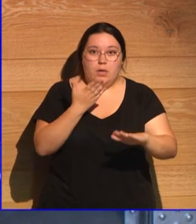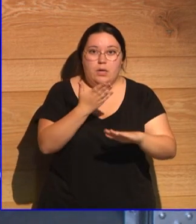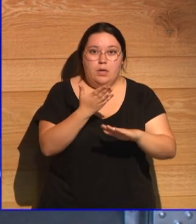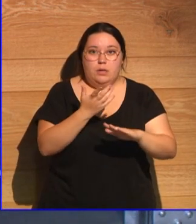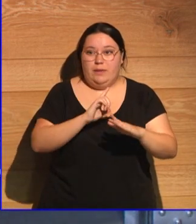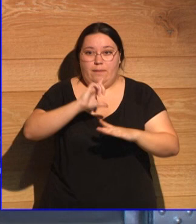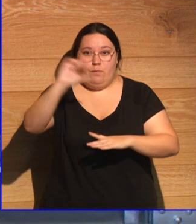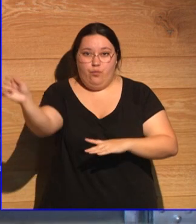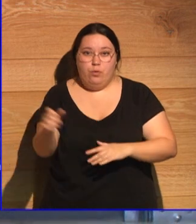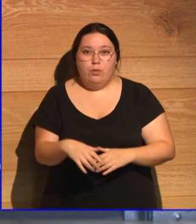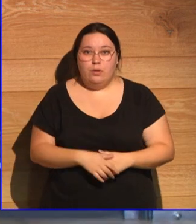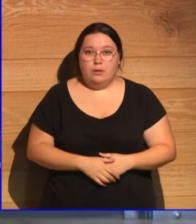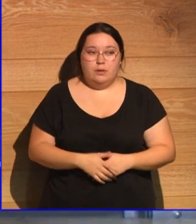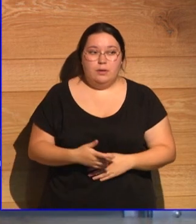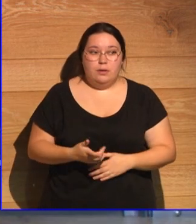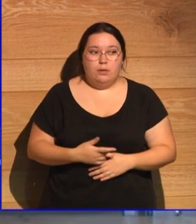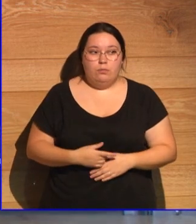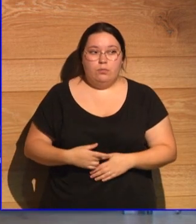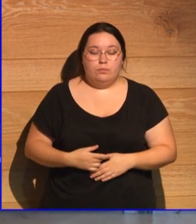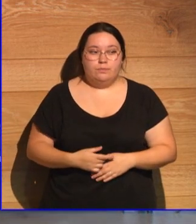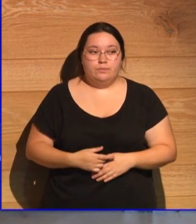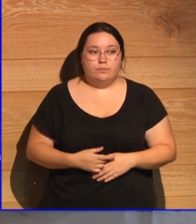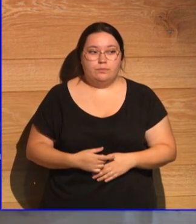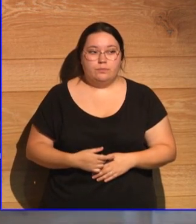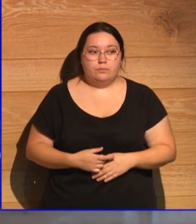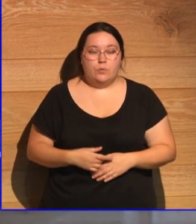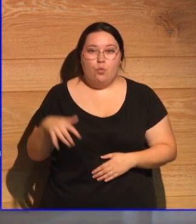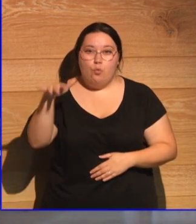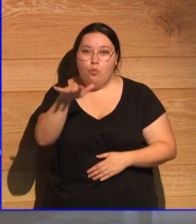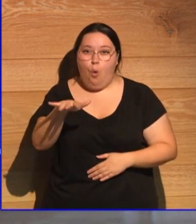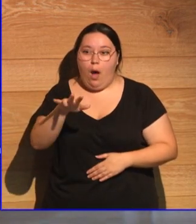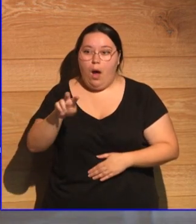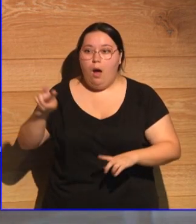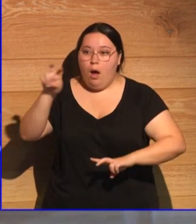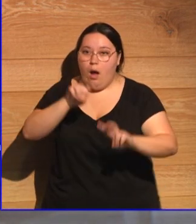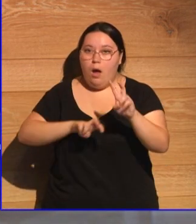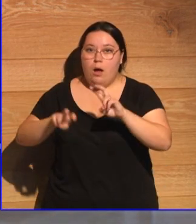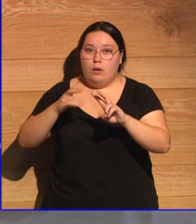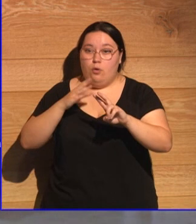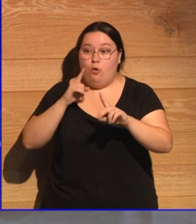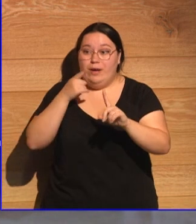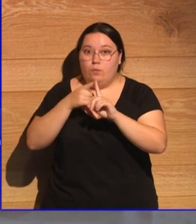que tiene que ir a buscar a un sitio al que puede llamar casa, hogar, patria,